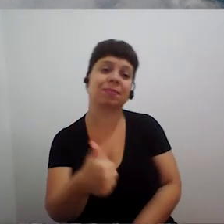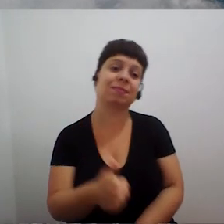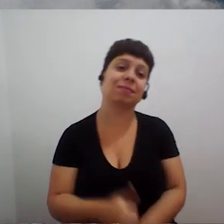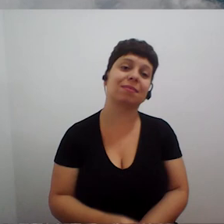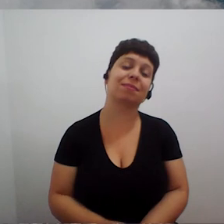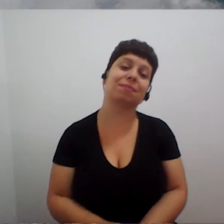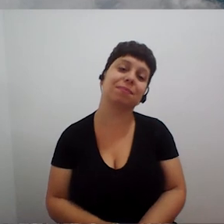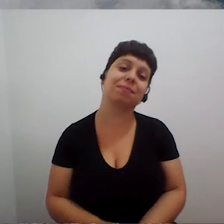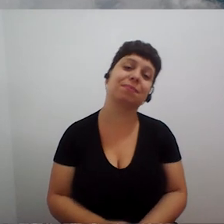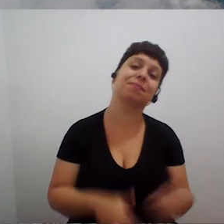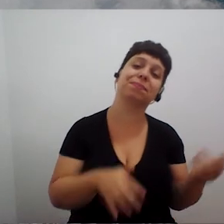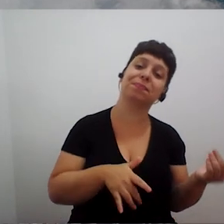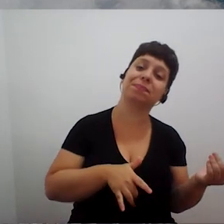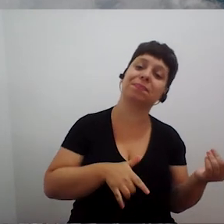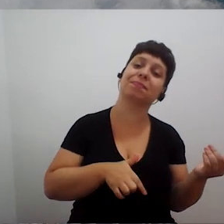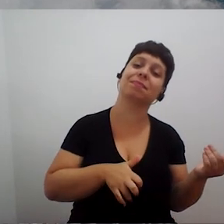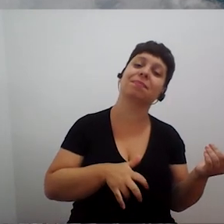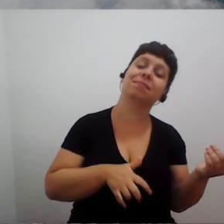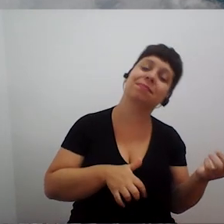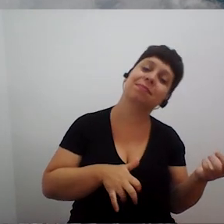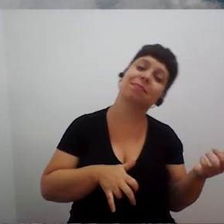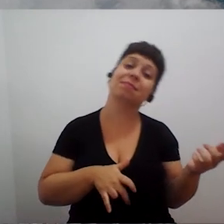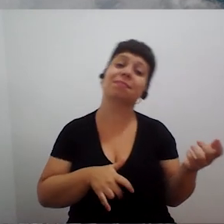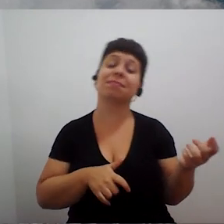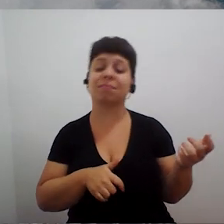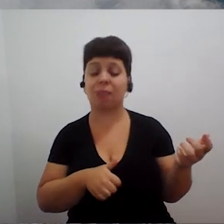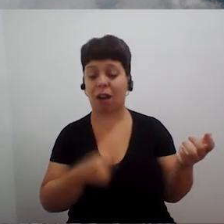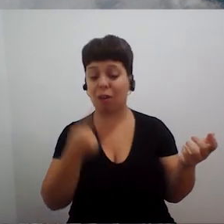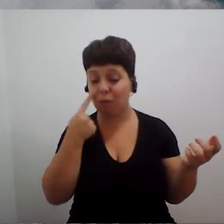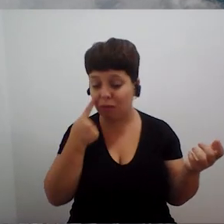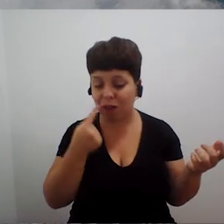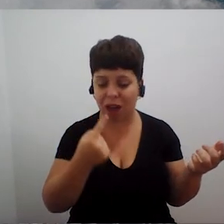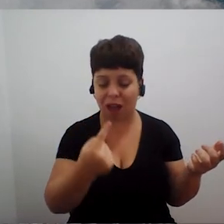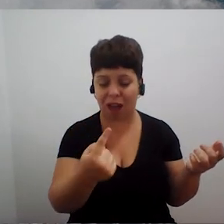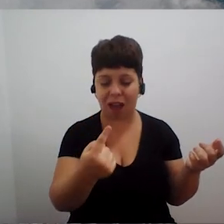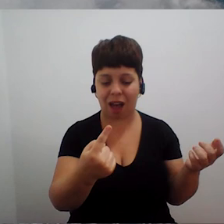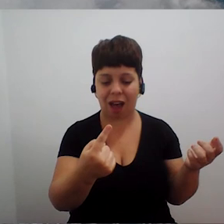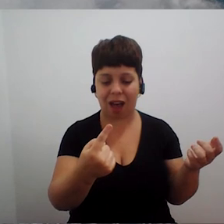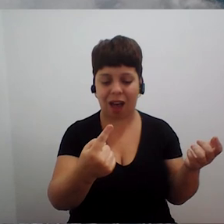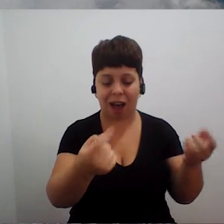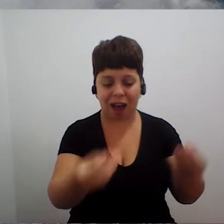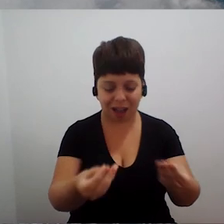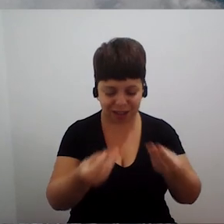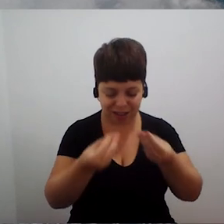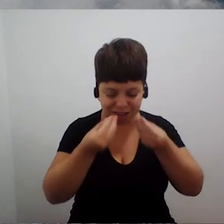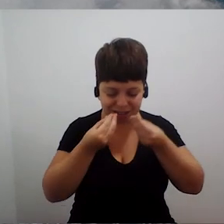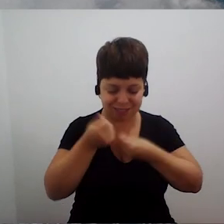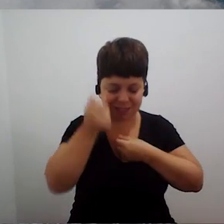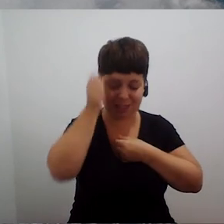Ver, na vida um motivo pra sonhar